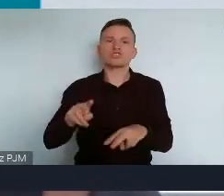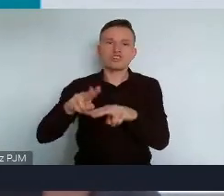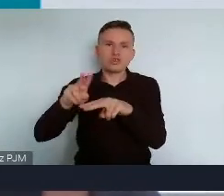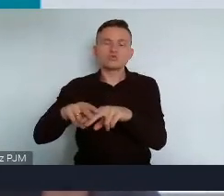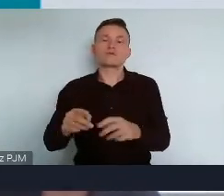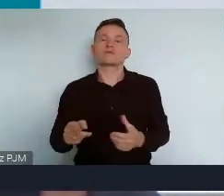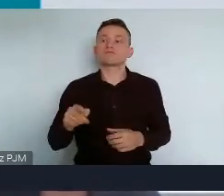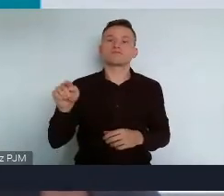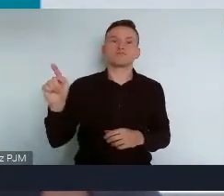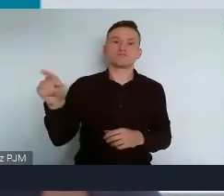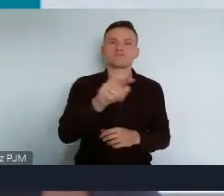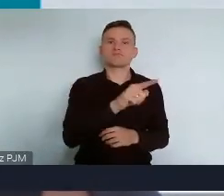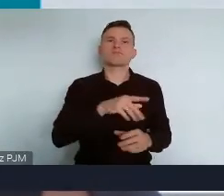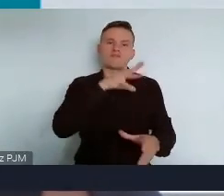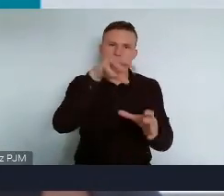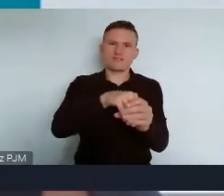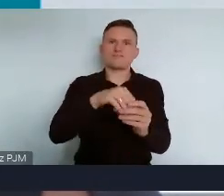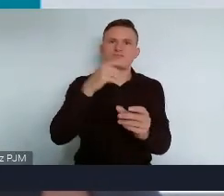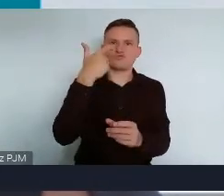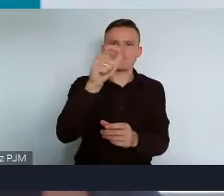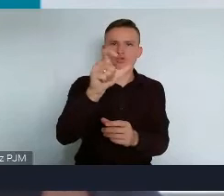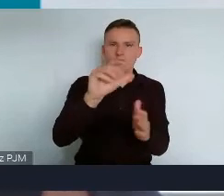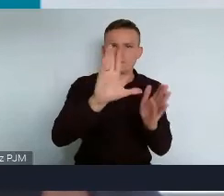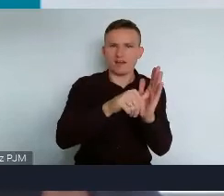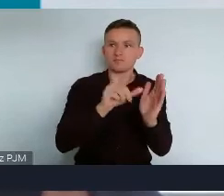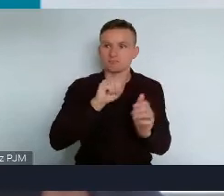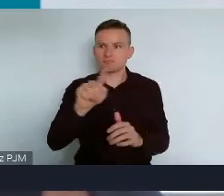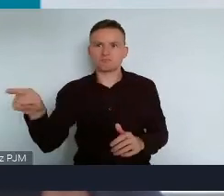znaleźli się w tym elitarnym gronie